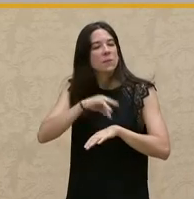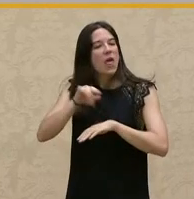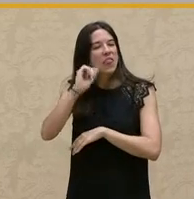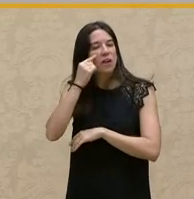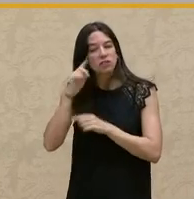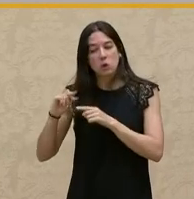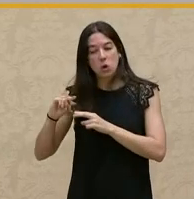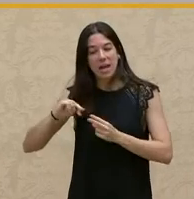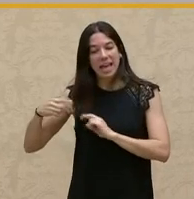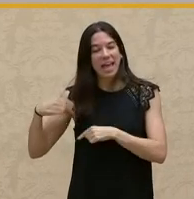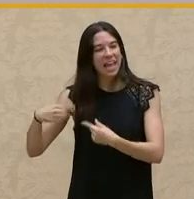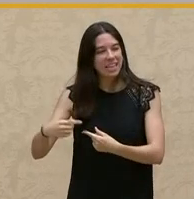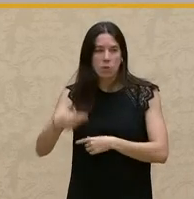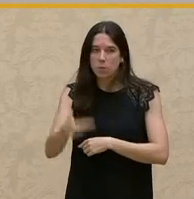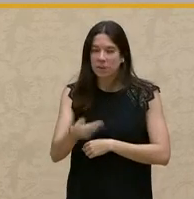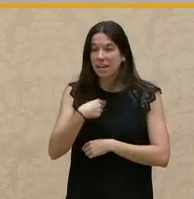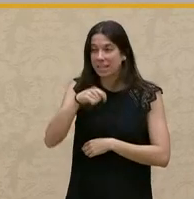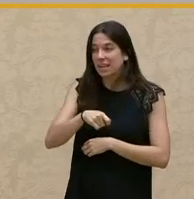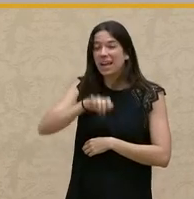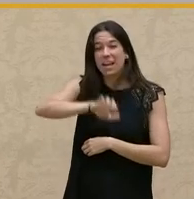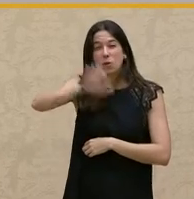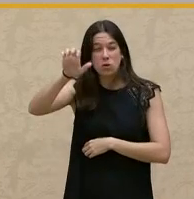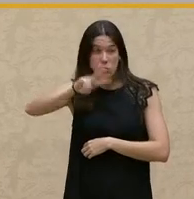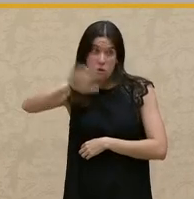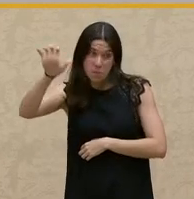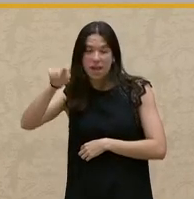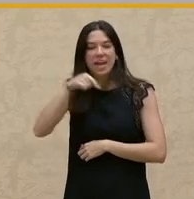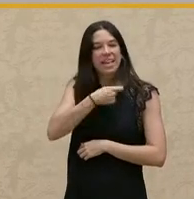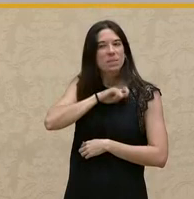somos el único país de la Unión Europea sin diagnóstico genético. Espero que hoy nuestra